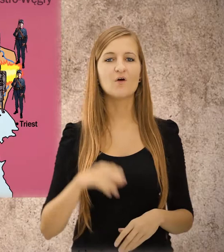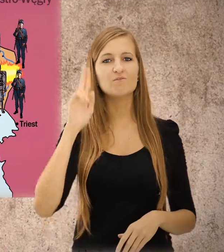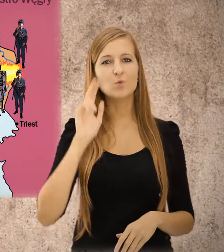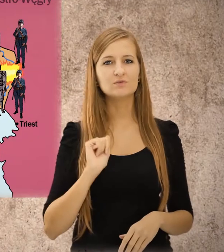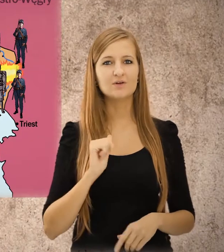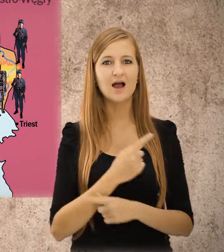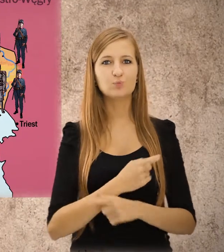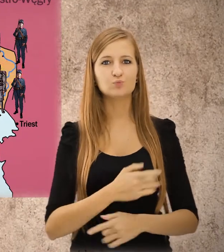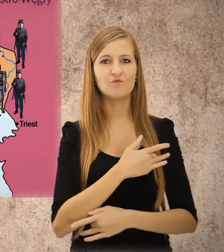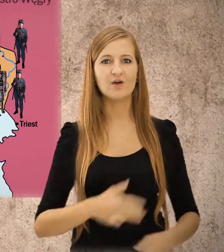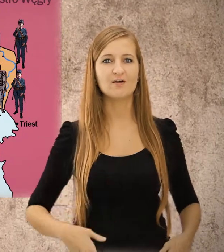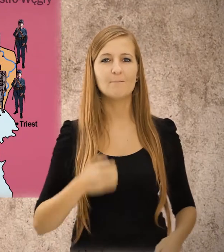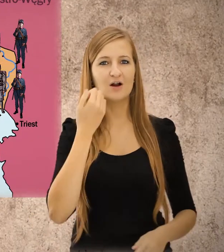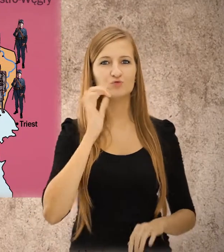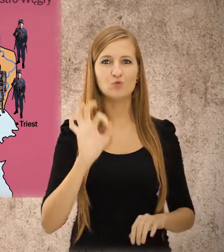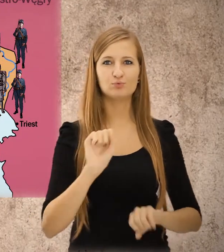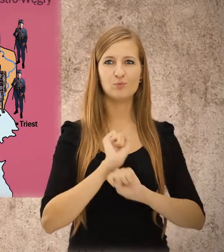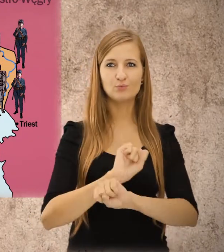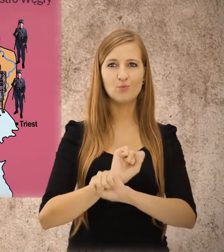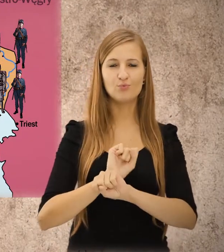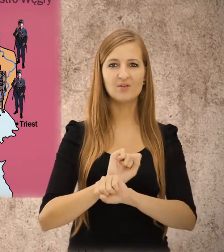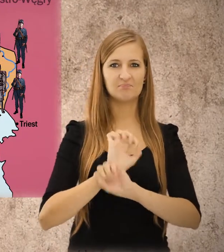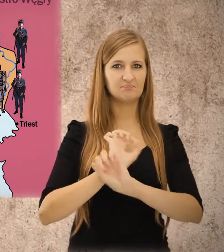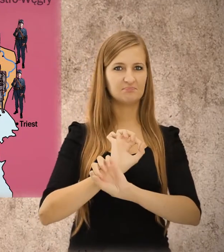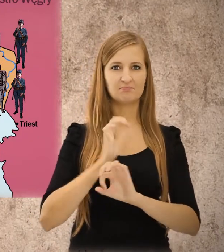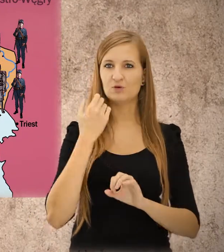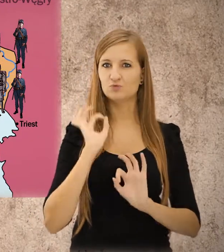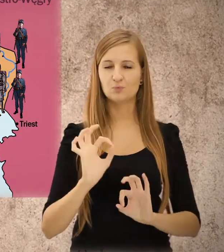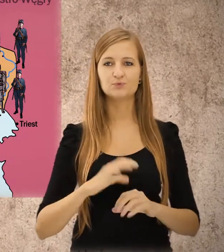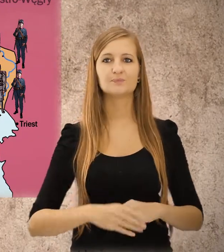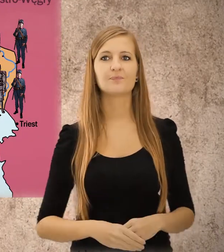Wojska austrowęgierskie broniły się tam bardzo dobrze.